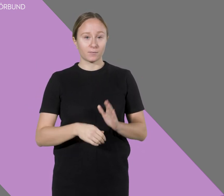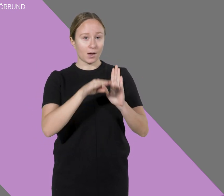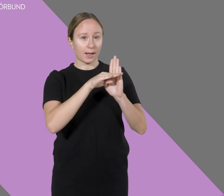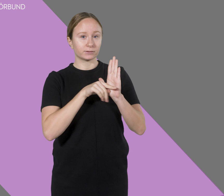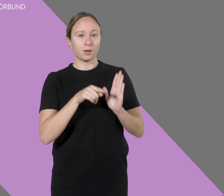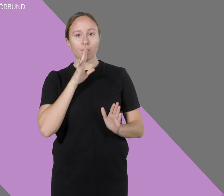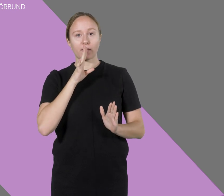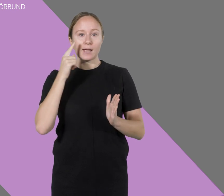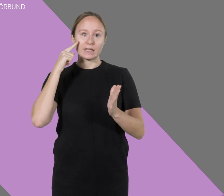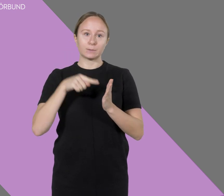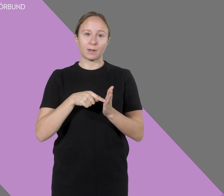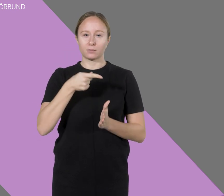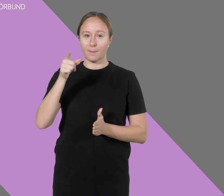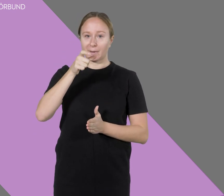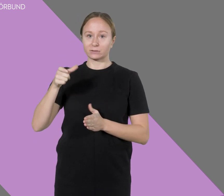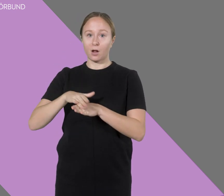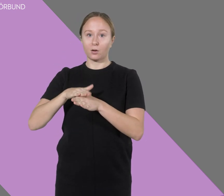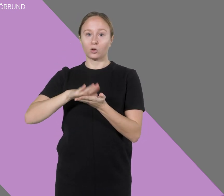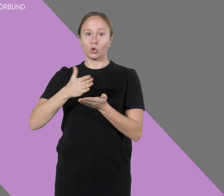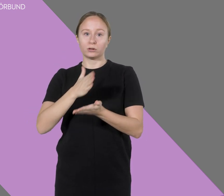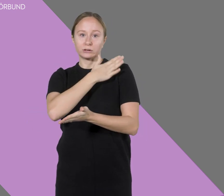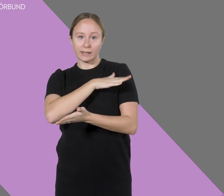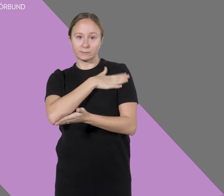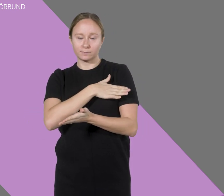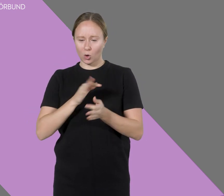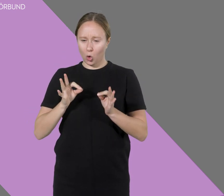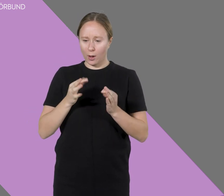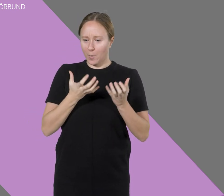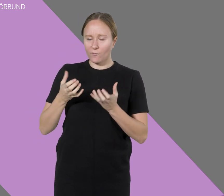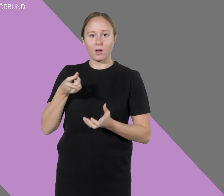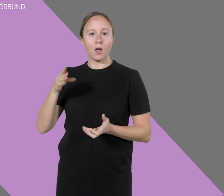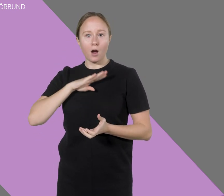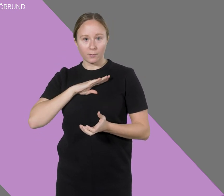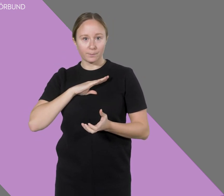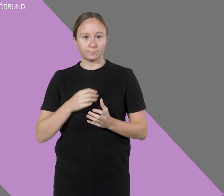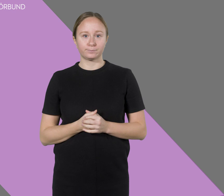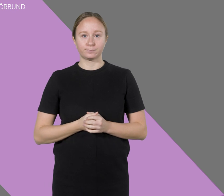I anvisningen berättas till exempel hurdana behov personer - som använder tolkningstjänster har.